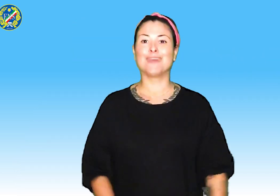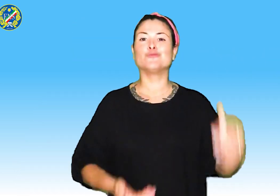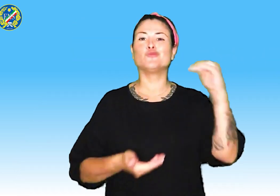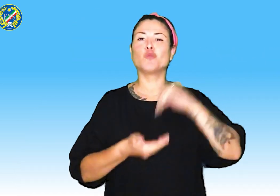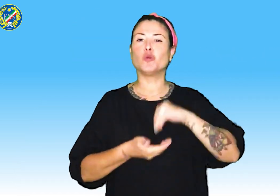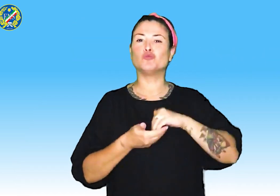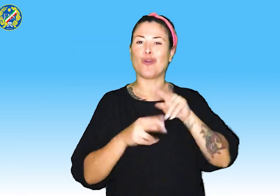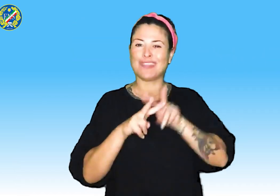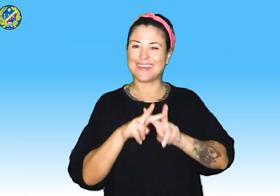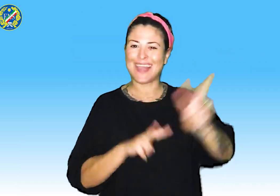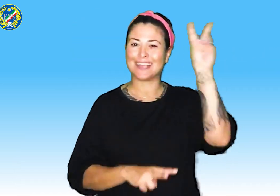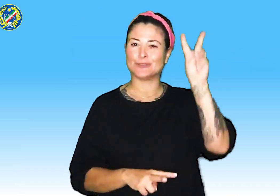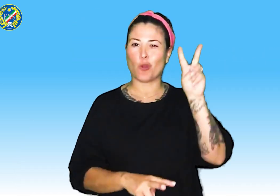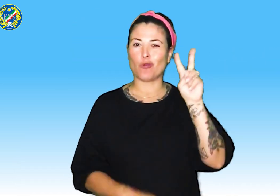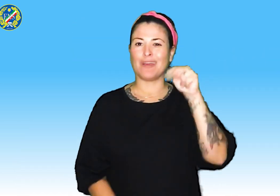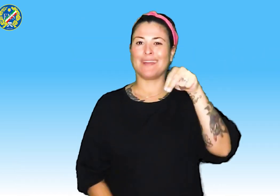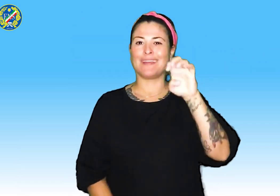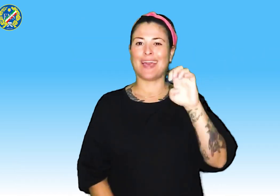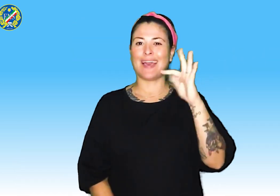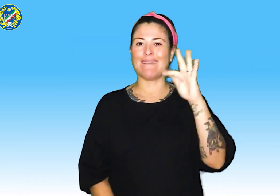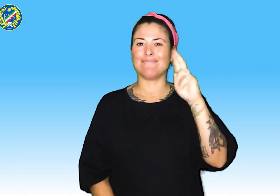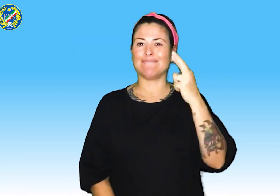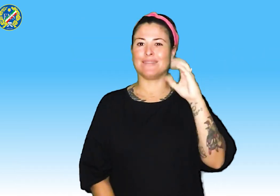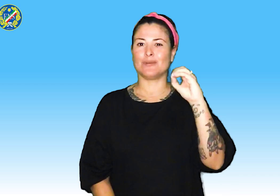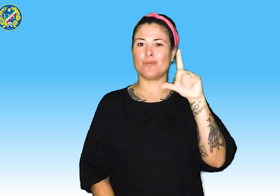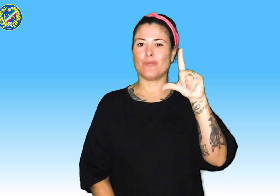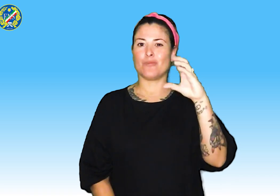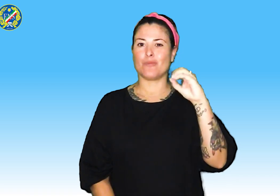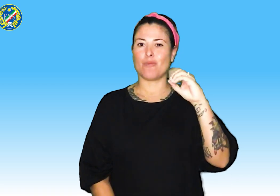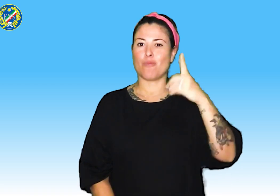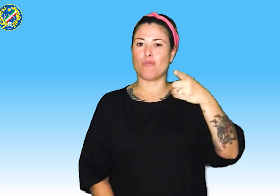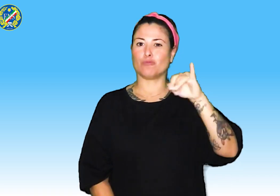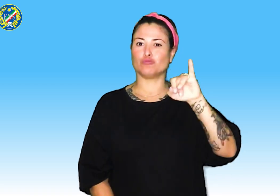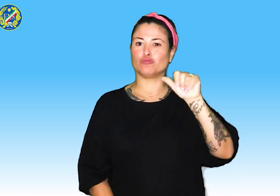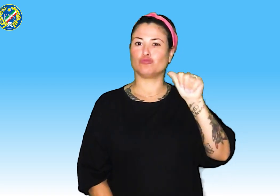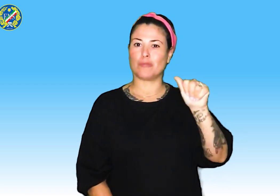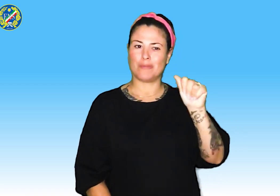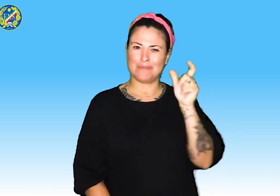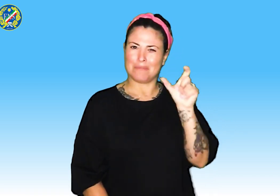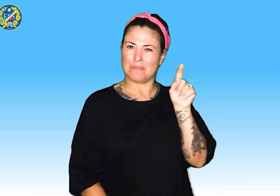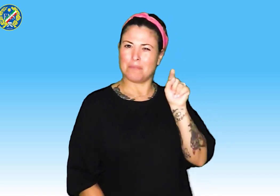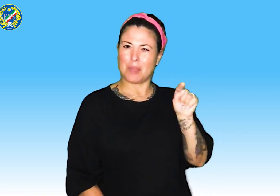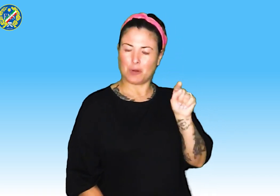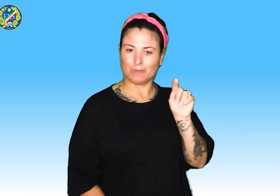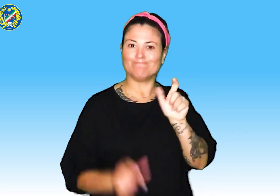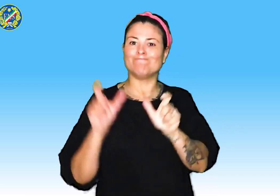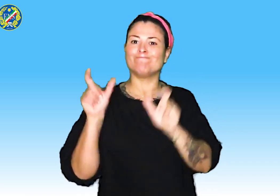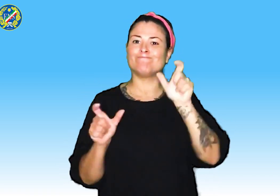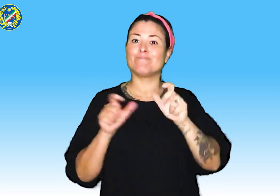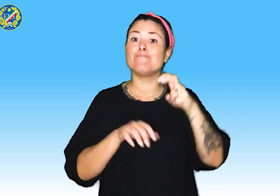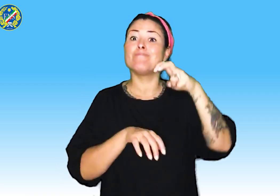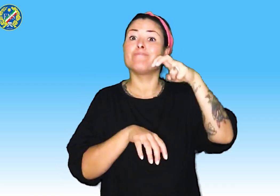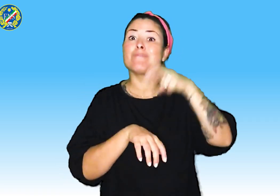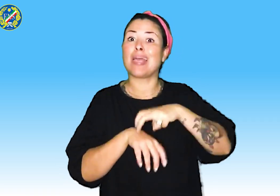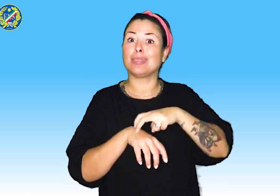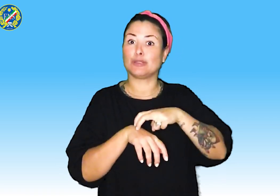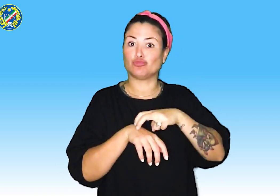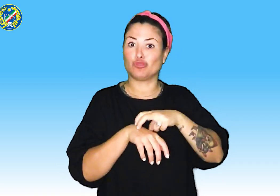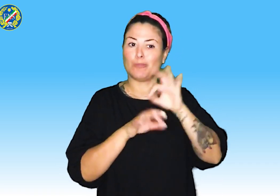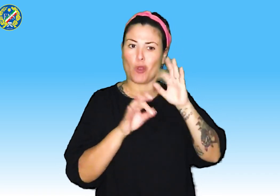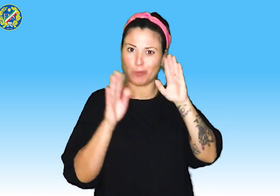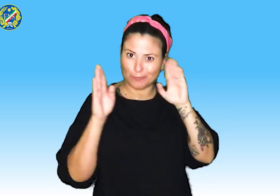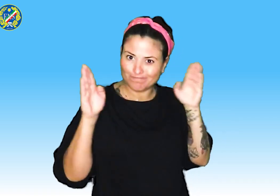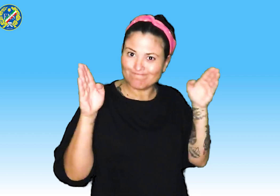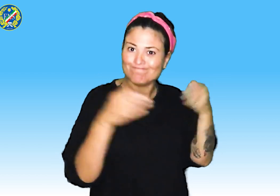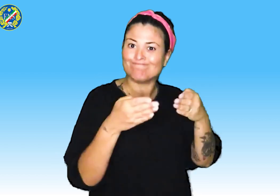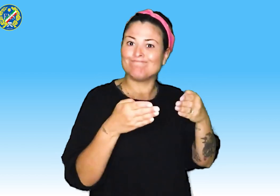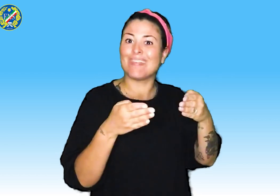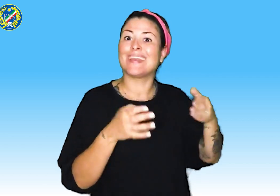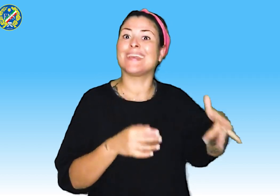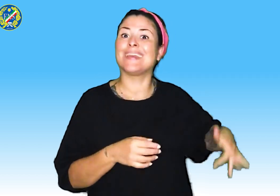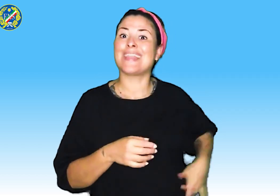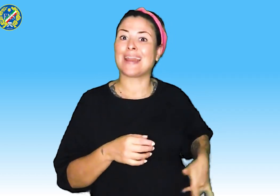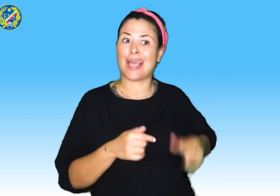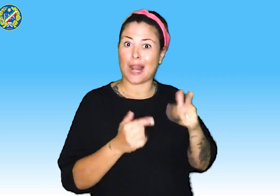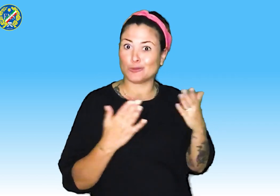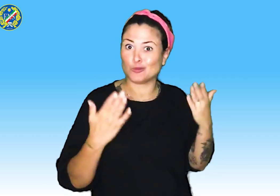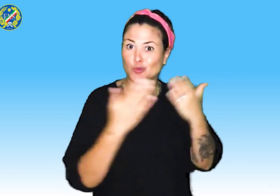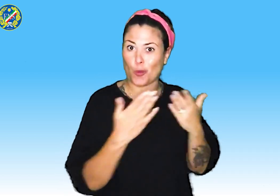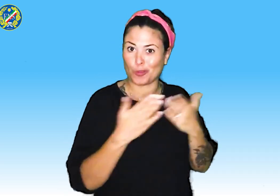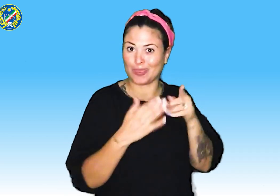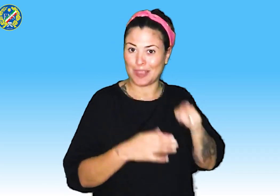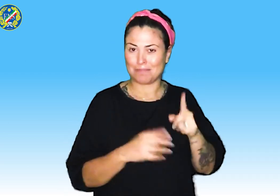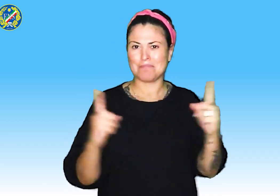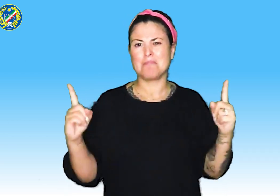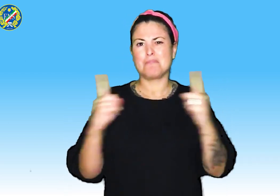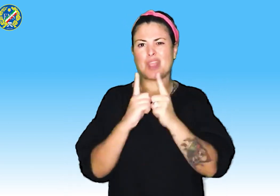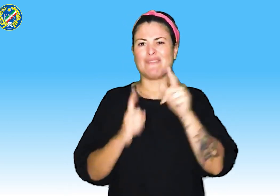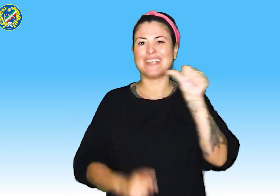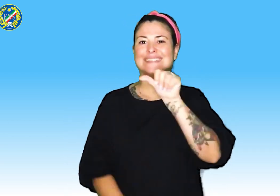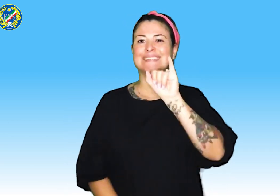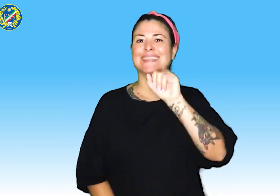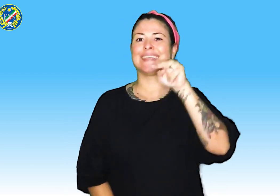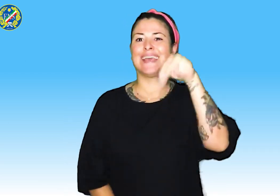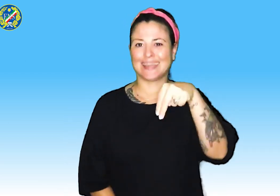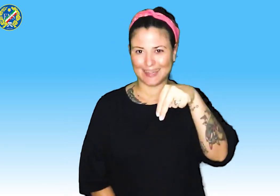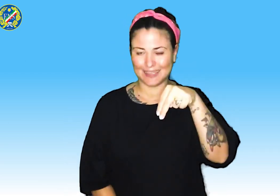Un'indagine condotta dalla Società Italiana di Nefrologia (SIN),